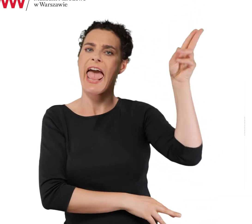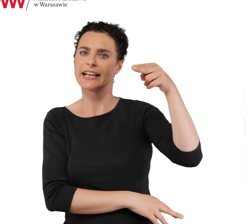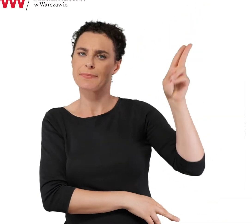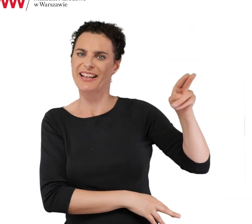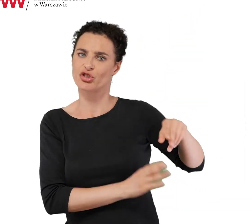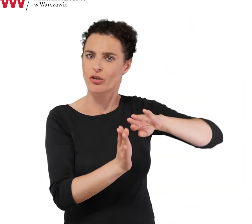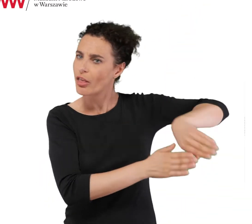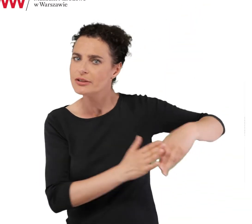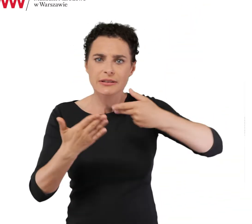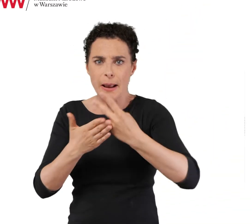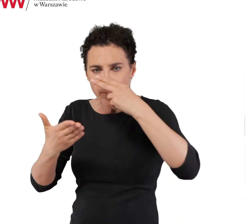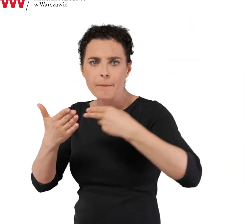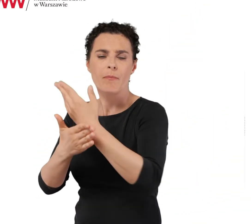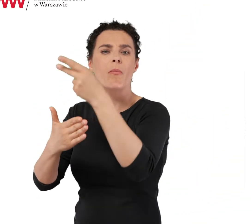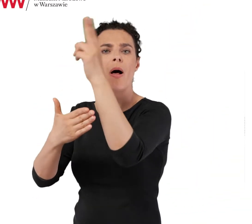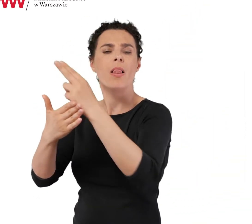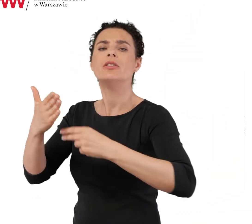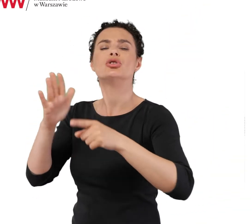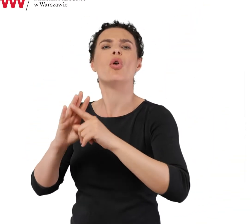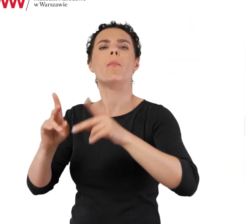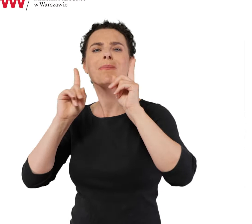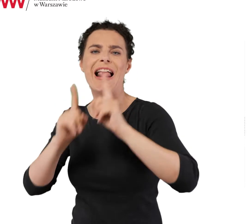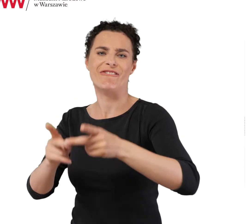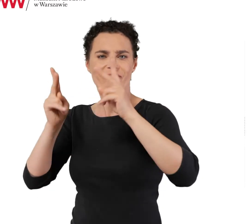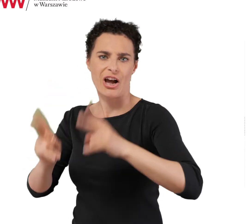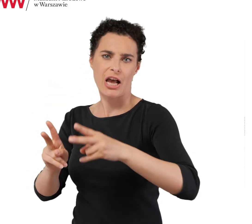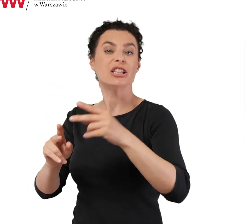na rzecz drobiazgowej rejestracji rzeczywistości.